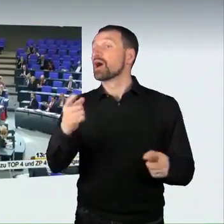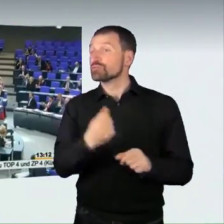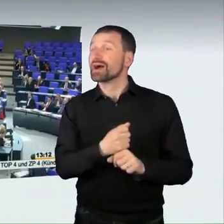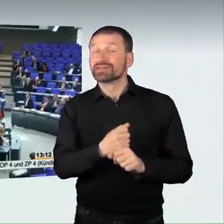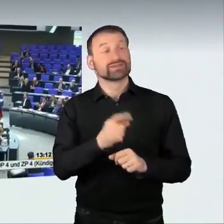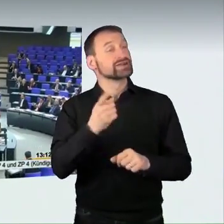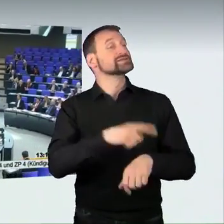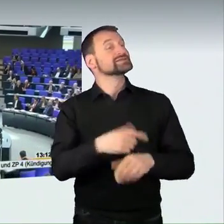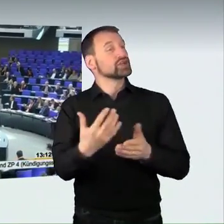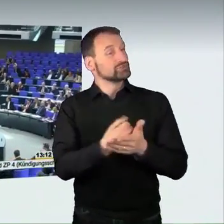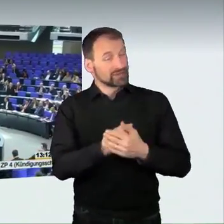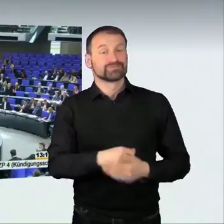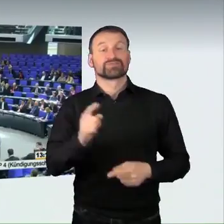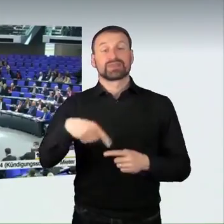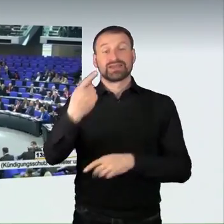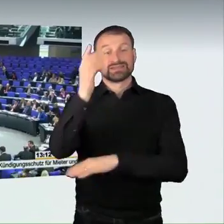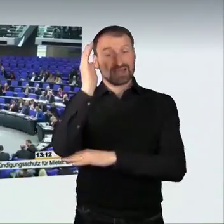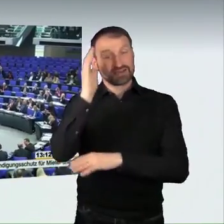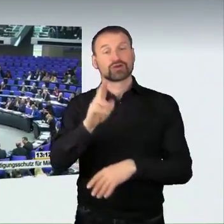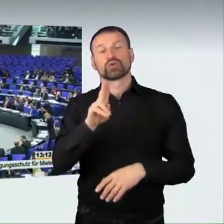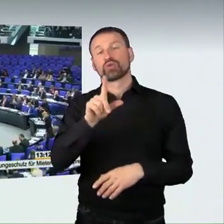Nächste Rednerin ist Ulli Nissen für die SPD-Fraktion.